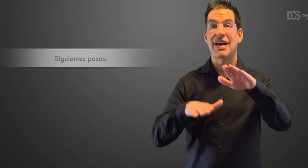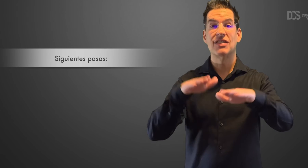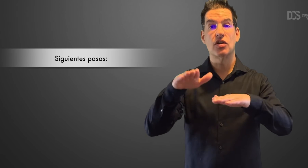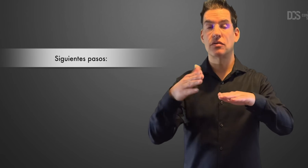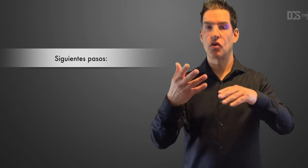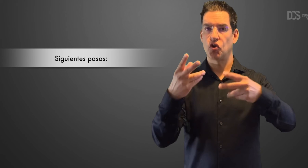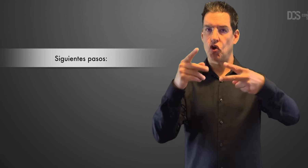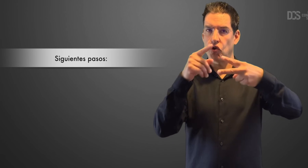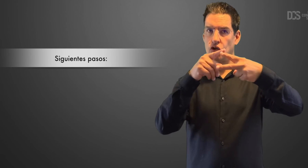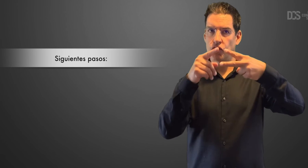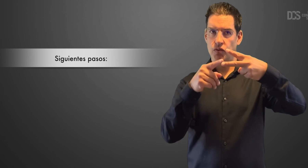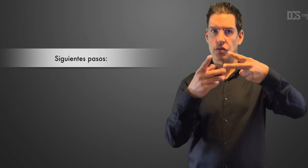Siguientes pasos: